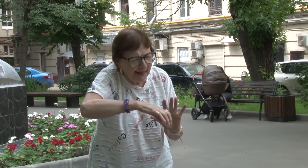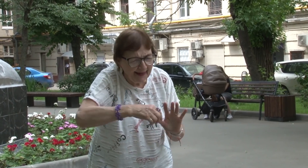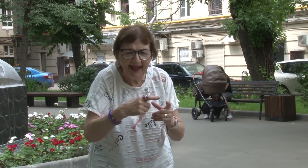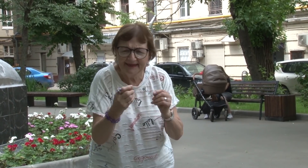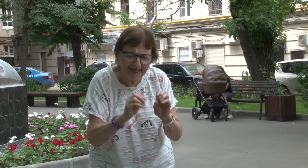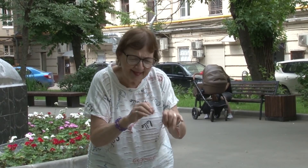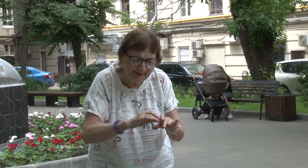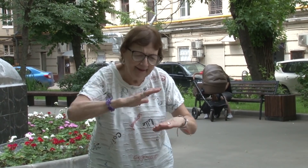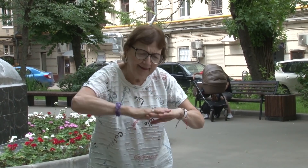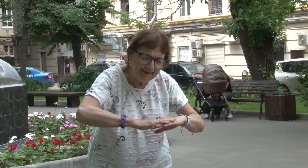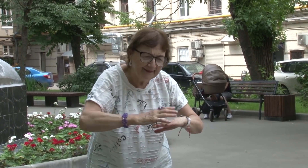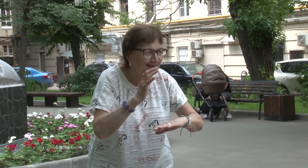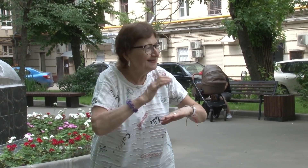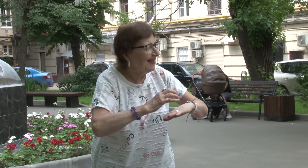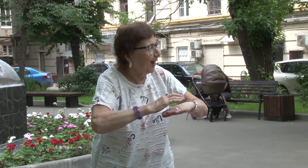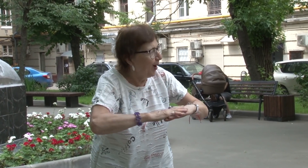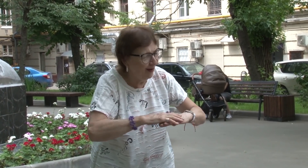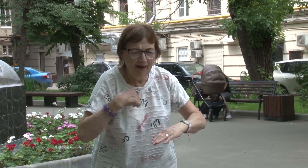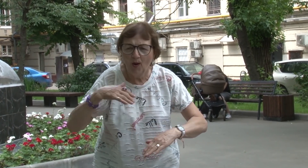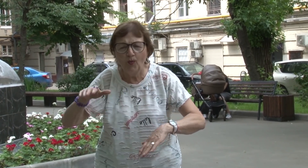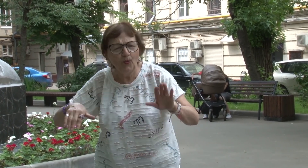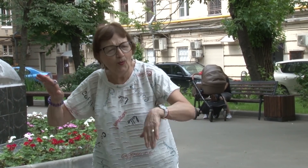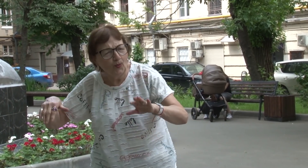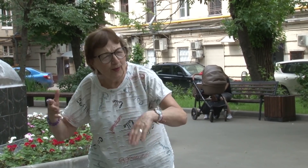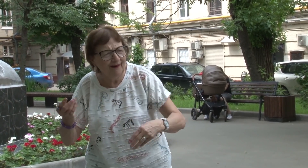в ней размещали листья и лепестки, сверху стеклом прикрывали и сравнивали – у кого лучше получилось.